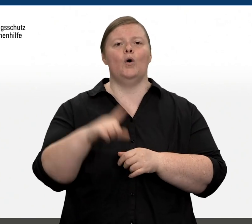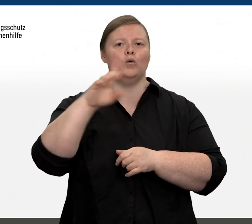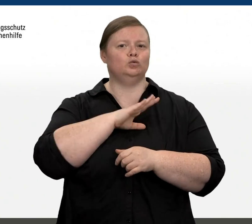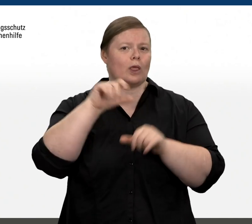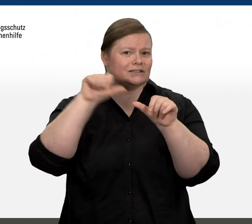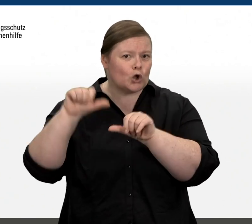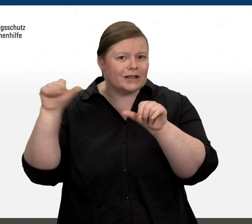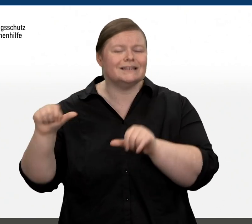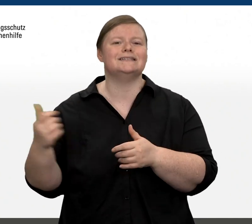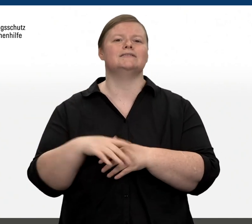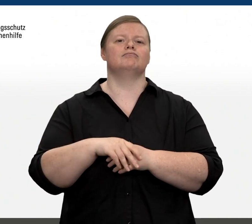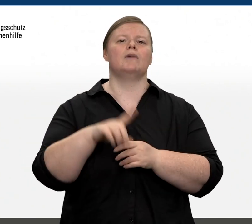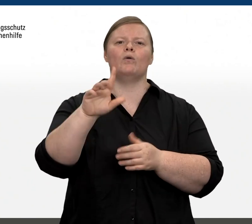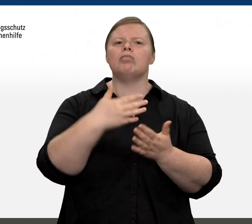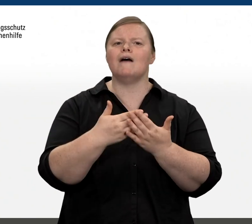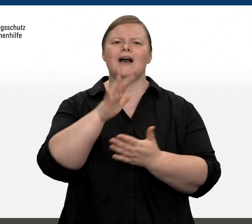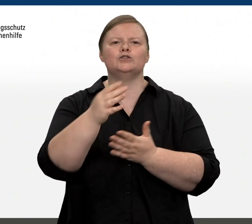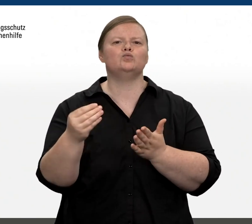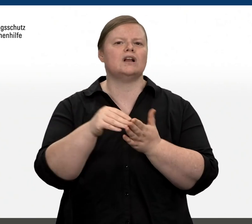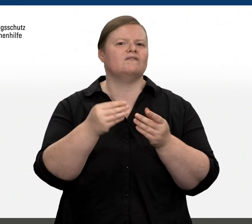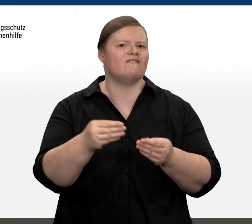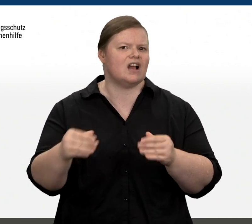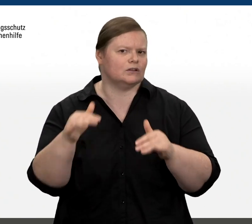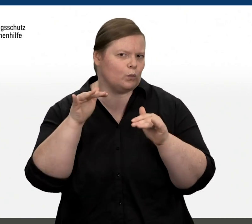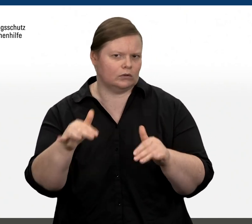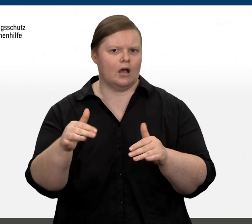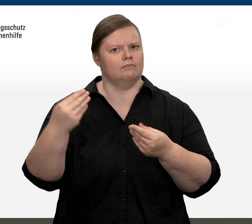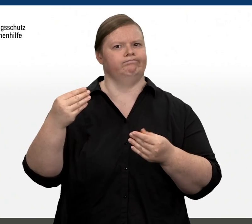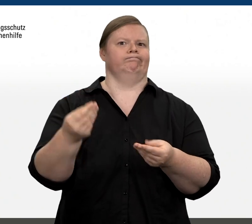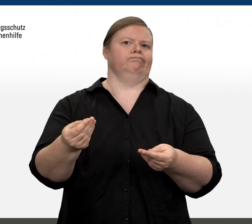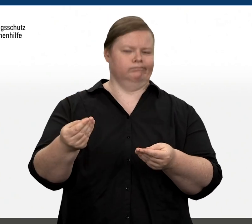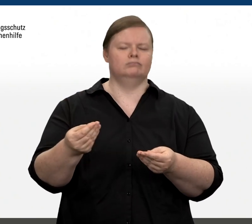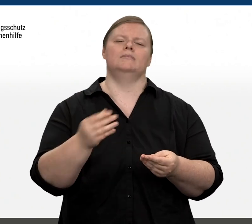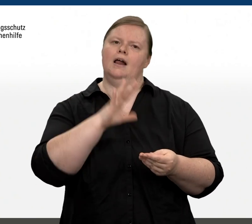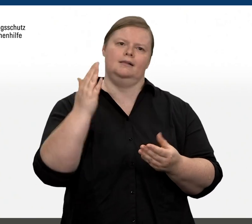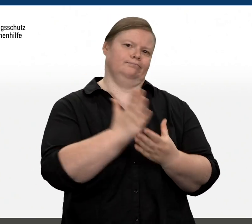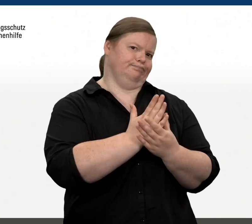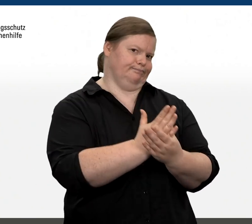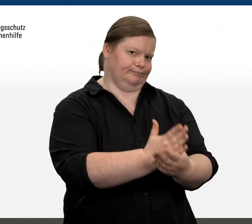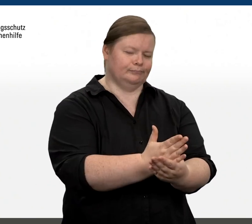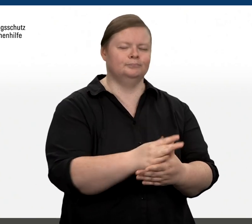Hochschulzeugnisse und Nachweise über Zusatzqualifikationen;